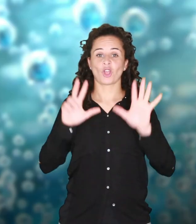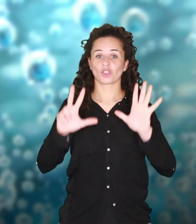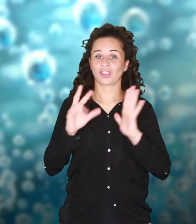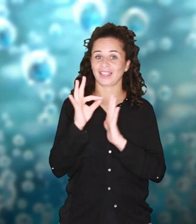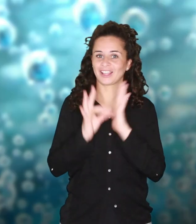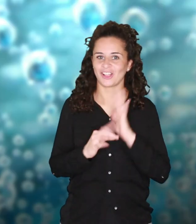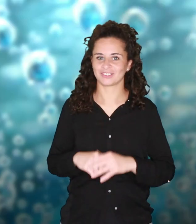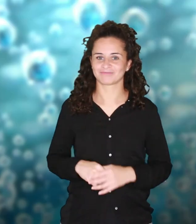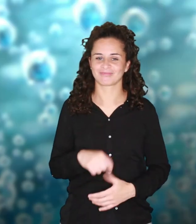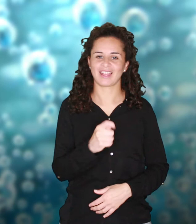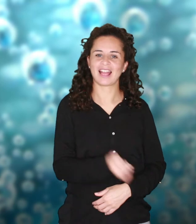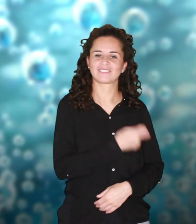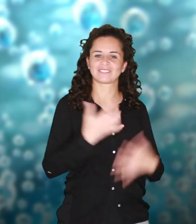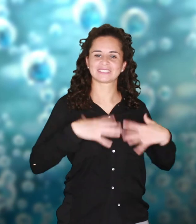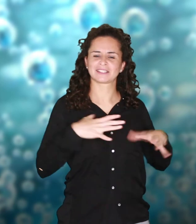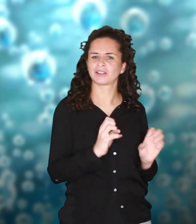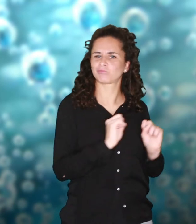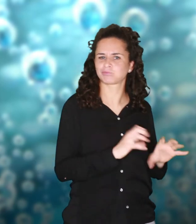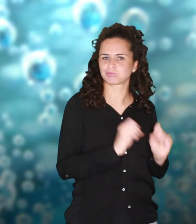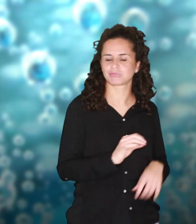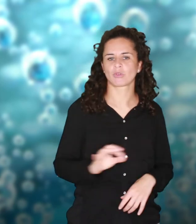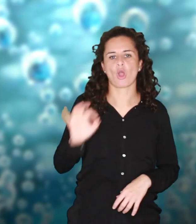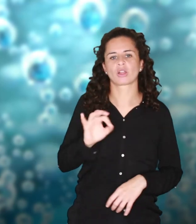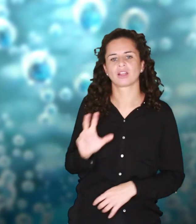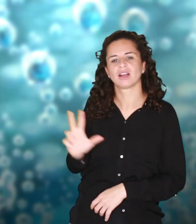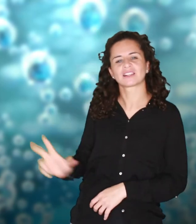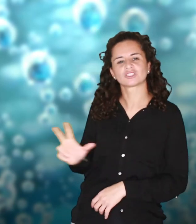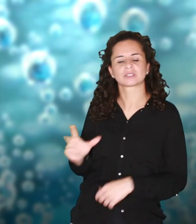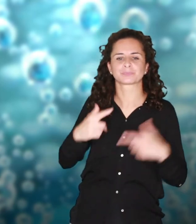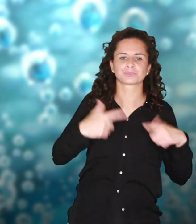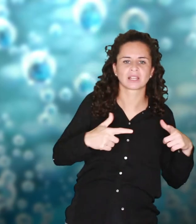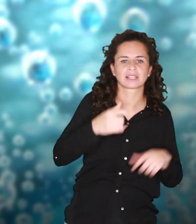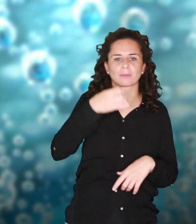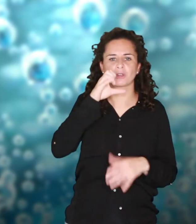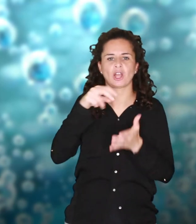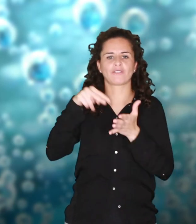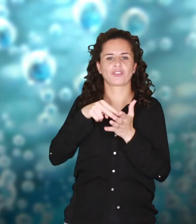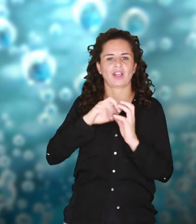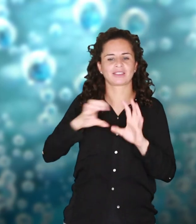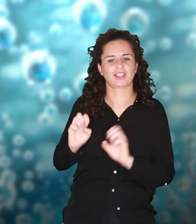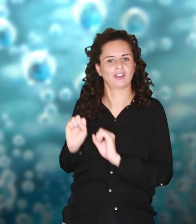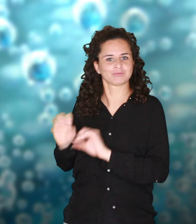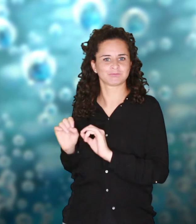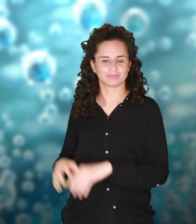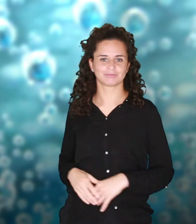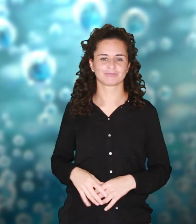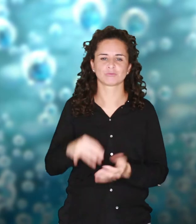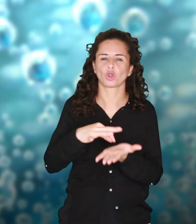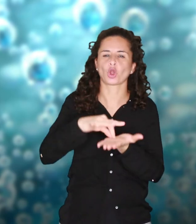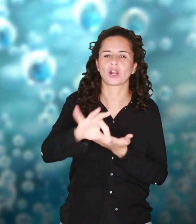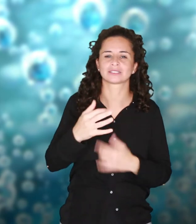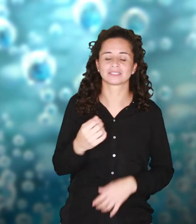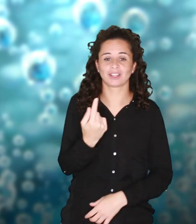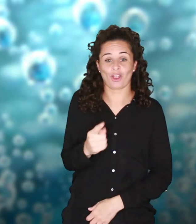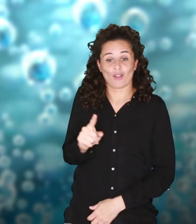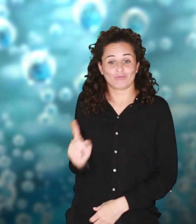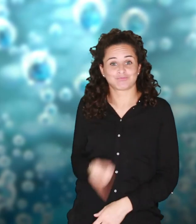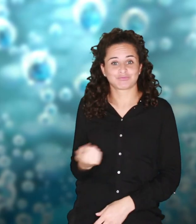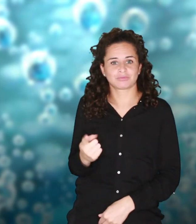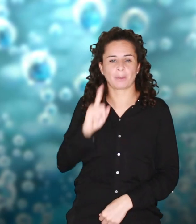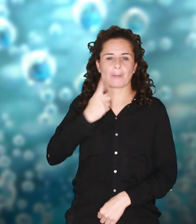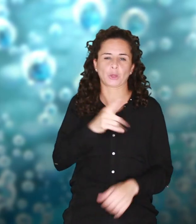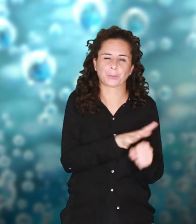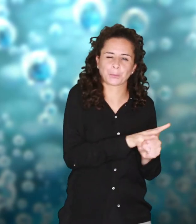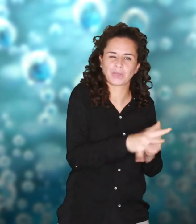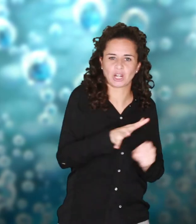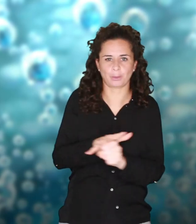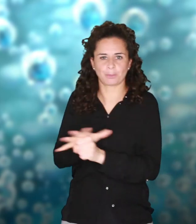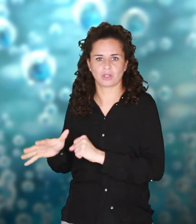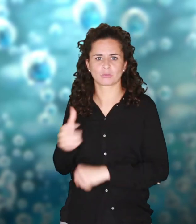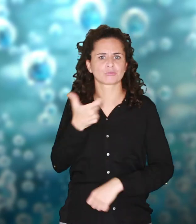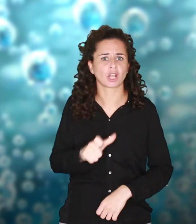Ottava regola: fai funzionare gli elettrodomestici, lavatrice e lavastoviglie, solo a pieno carico: